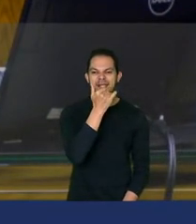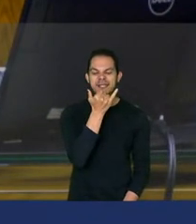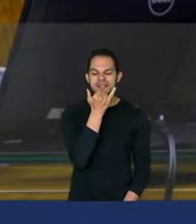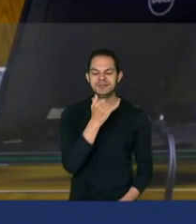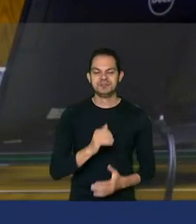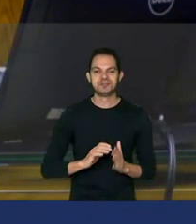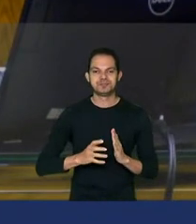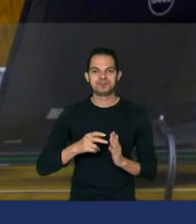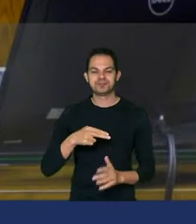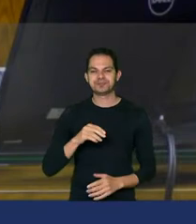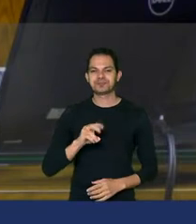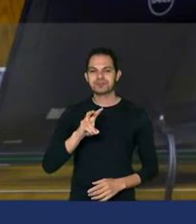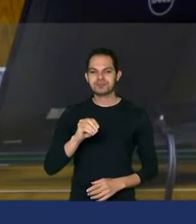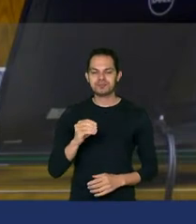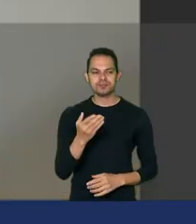DEPUTADA SAMIA? COMO ORIENTA O